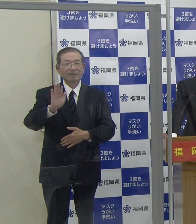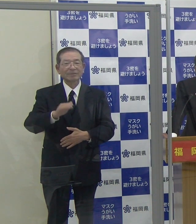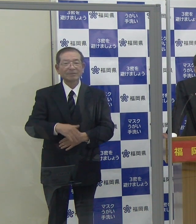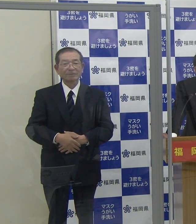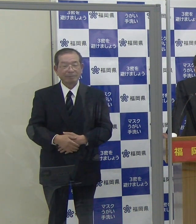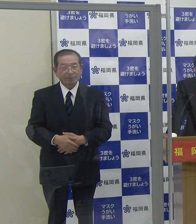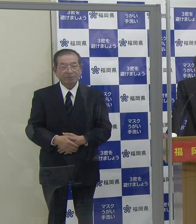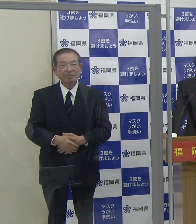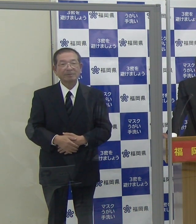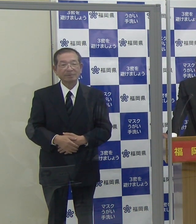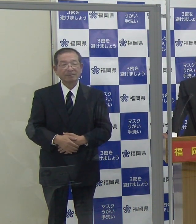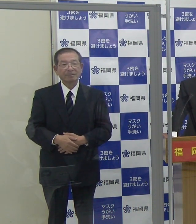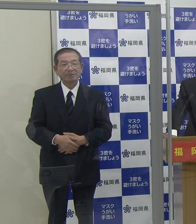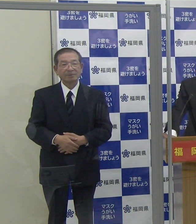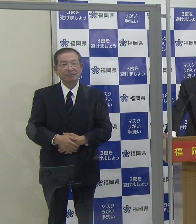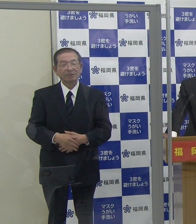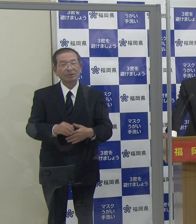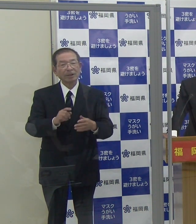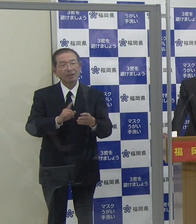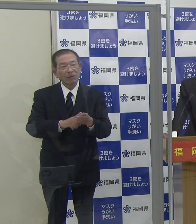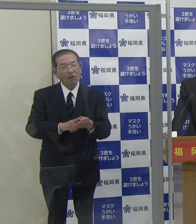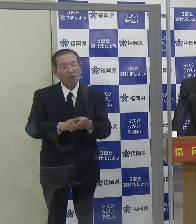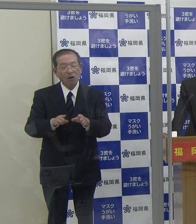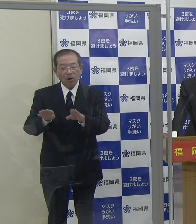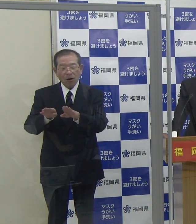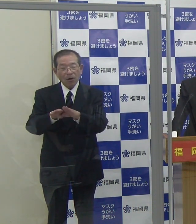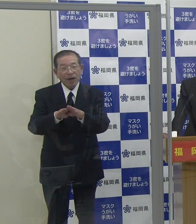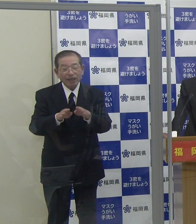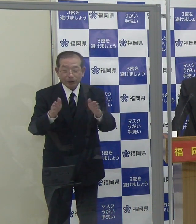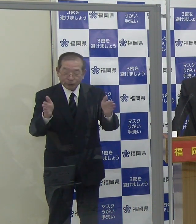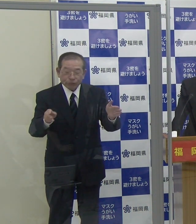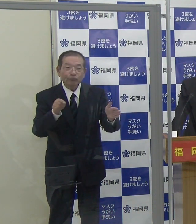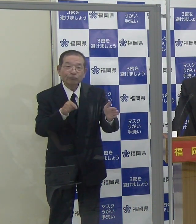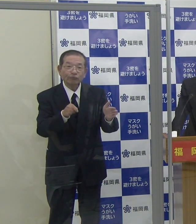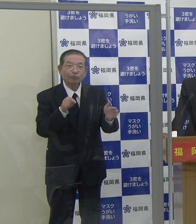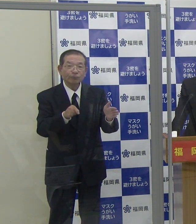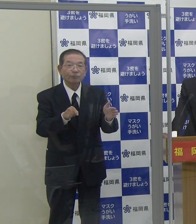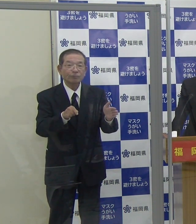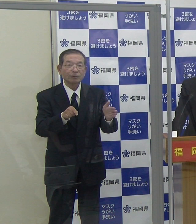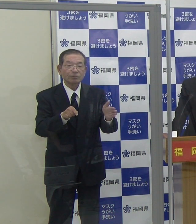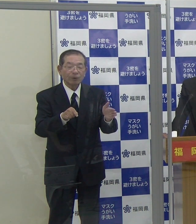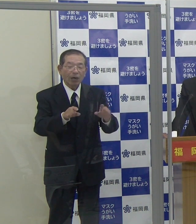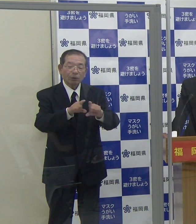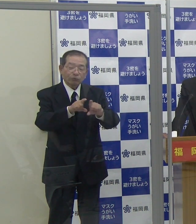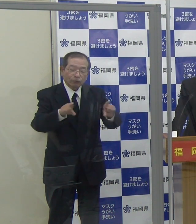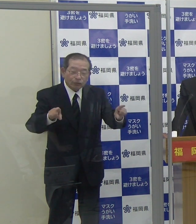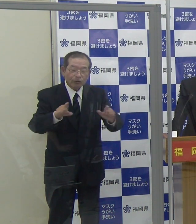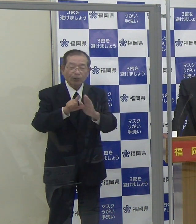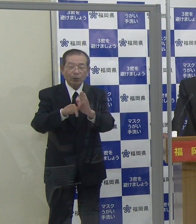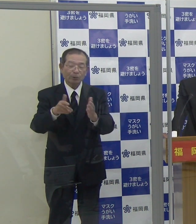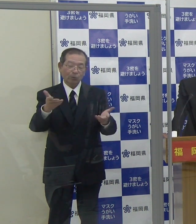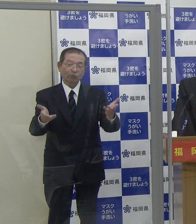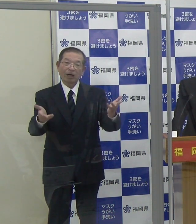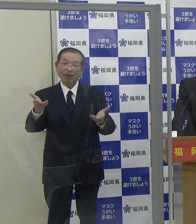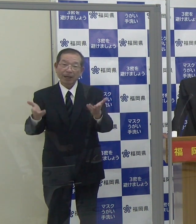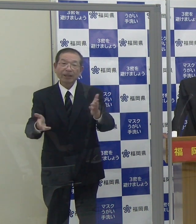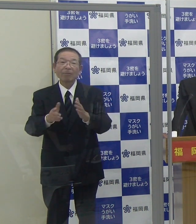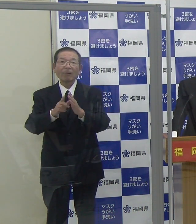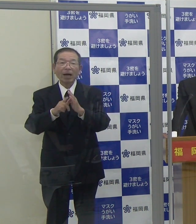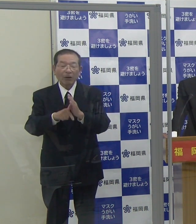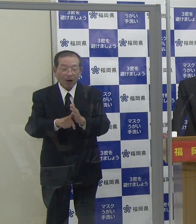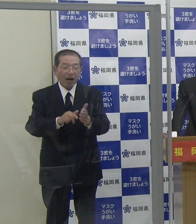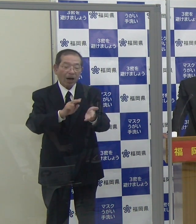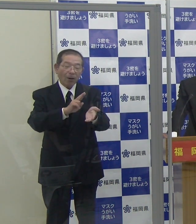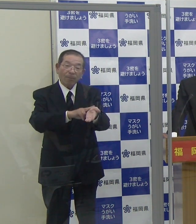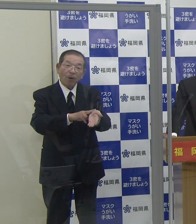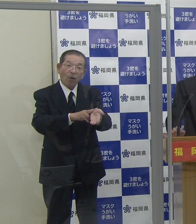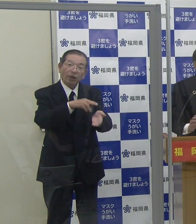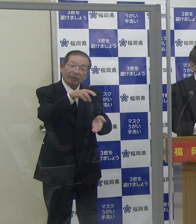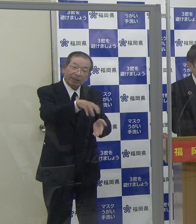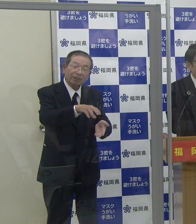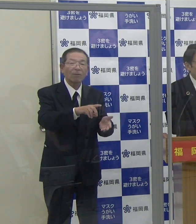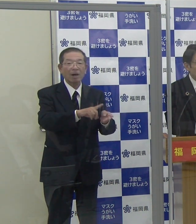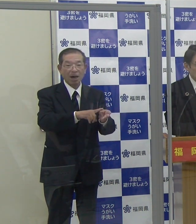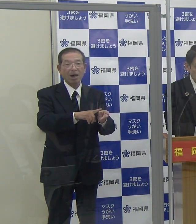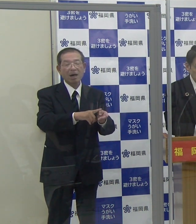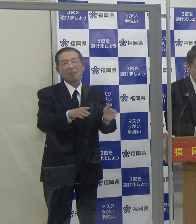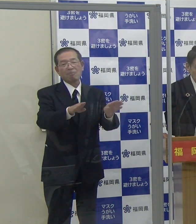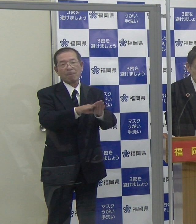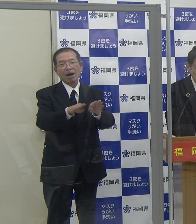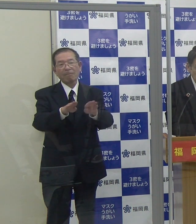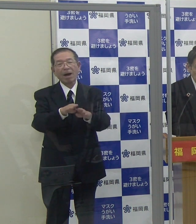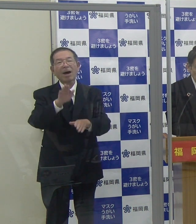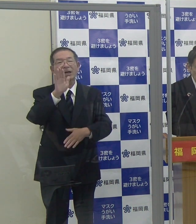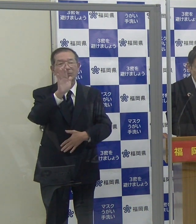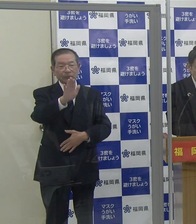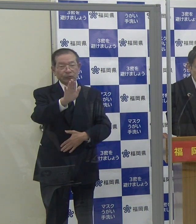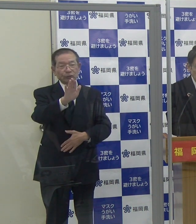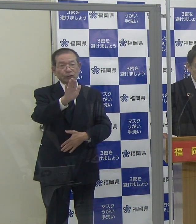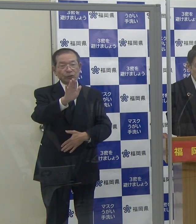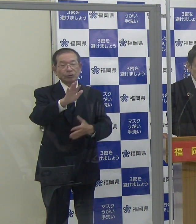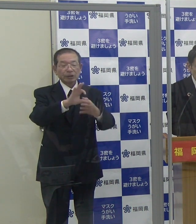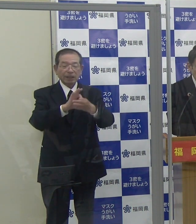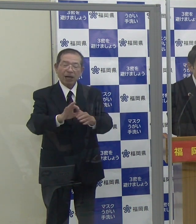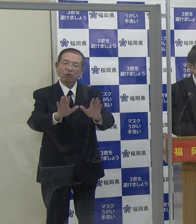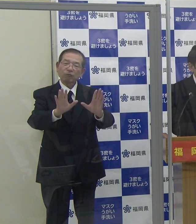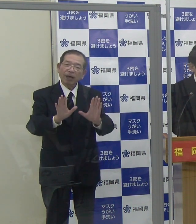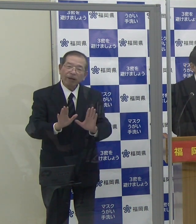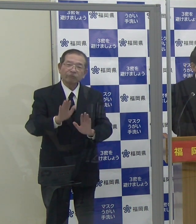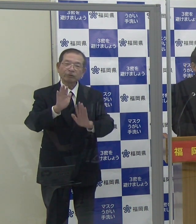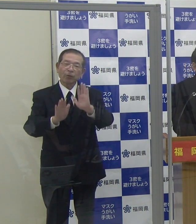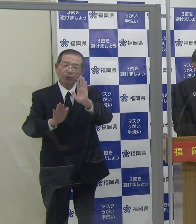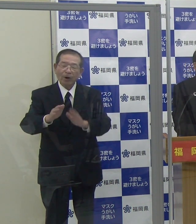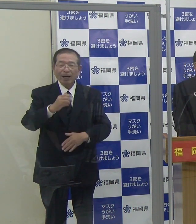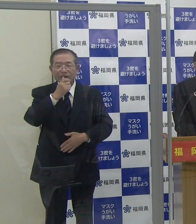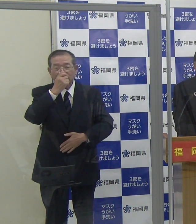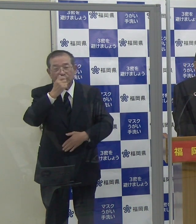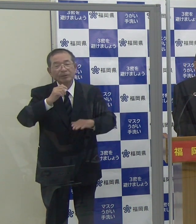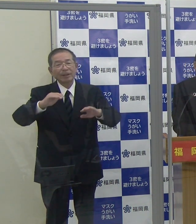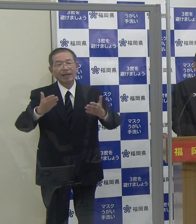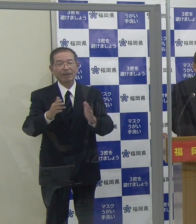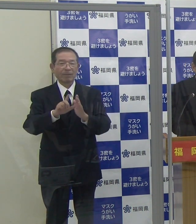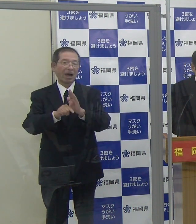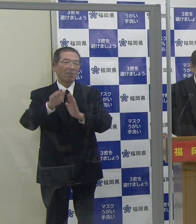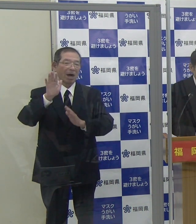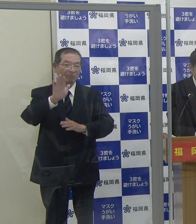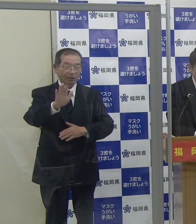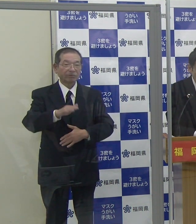また、連休中は平日と比べ、医療機関がお休みになり、受入体制が十分でないことが想定されます。